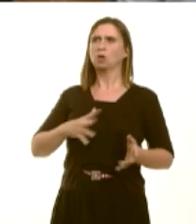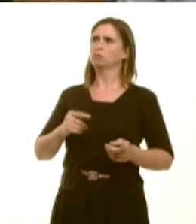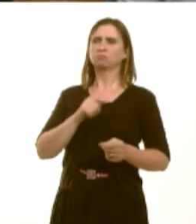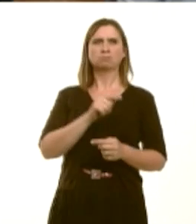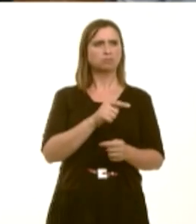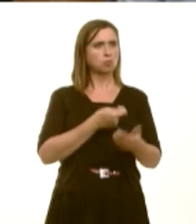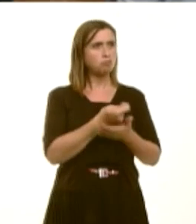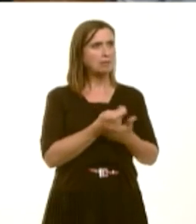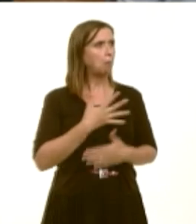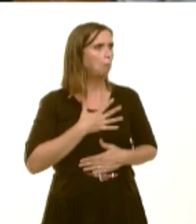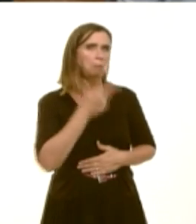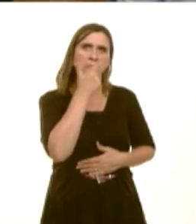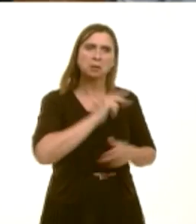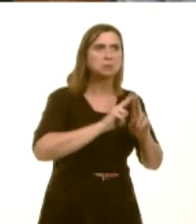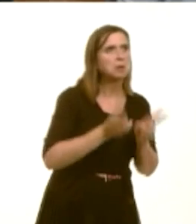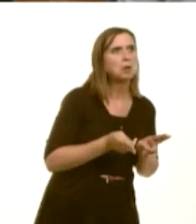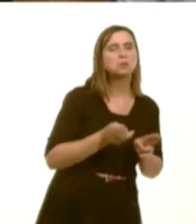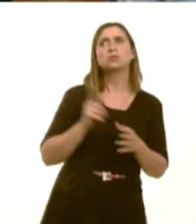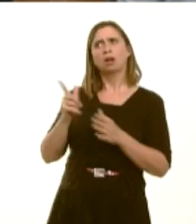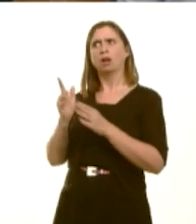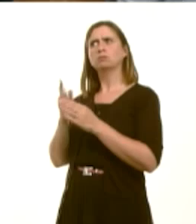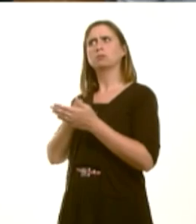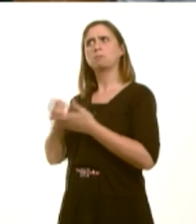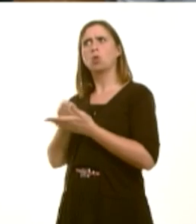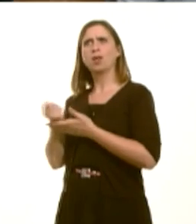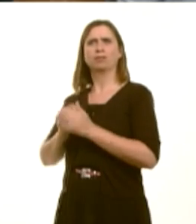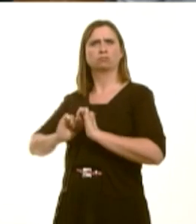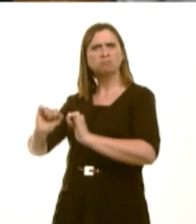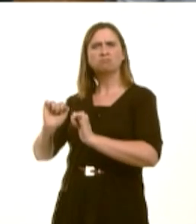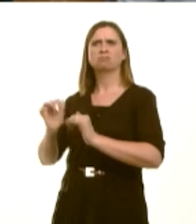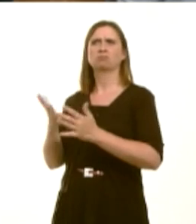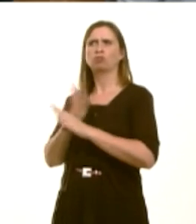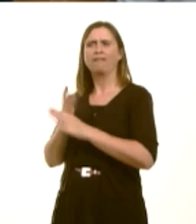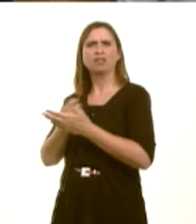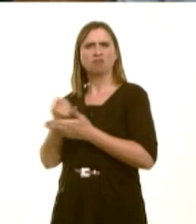bod llawer o bobl ifanc yn dal iíw ffeindio hiín anodd dros ben i gael morgais, bod dewis